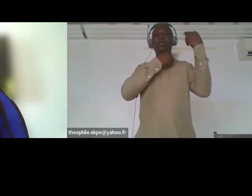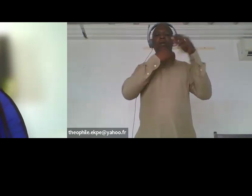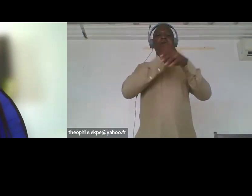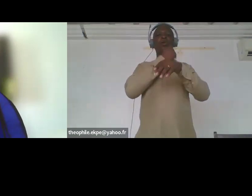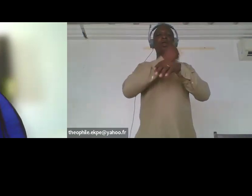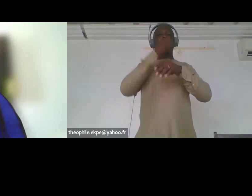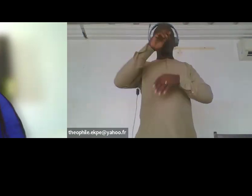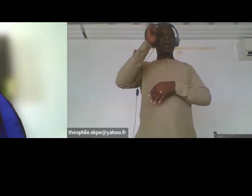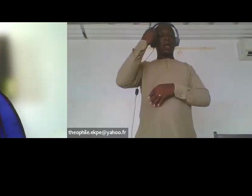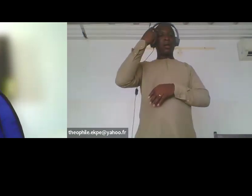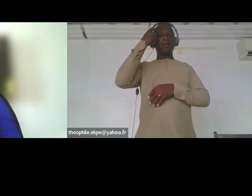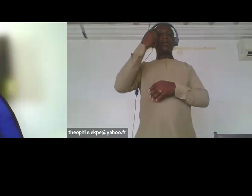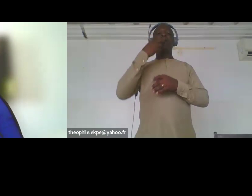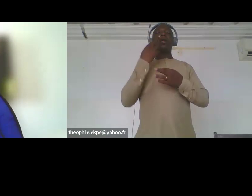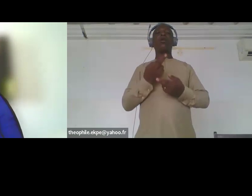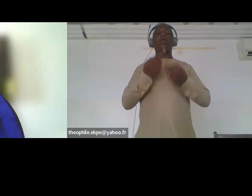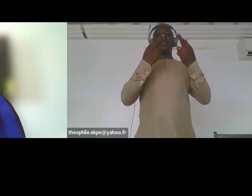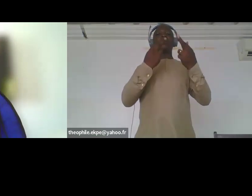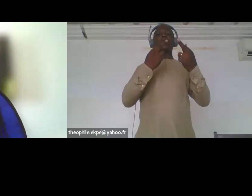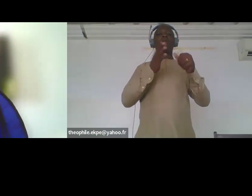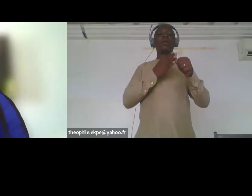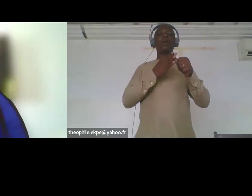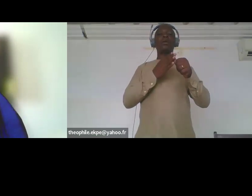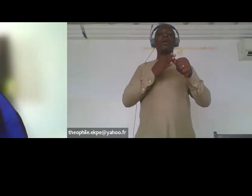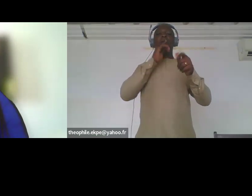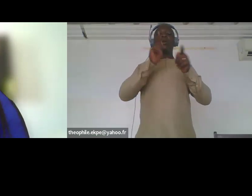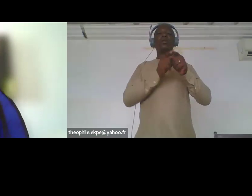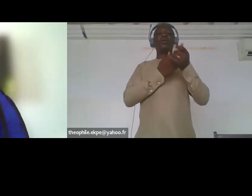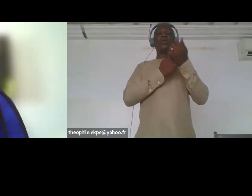la recommandation première c'est d'élaborer des budgets sensies au